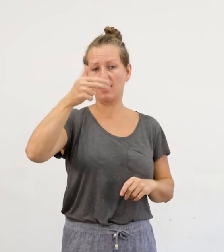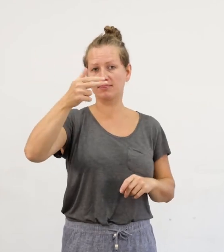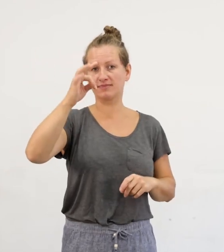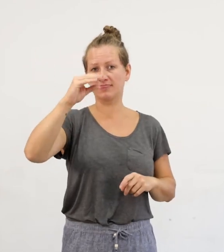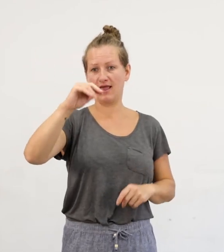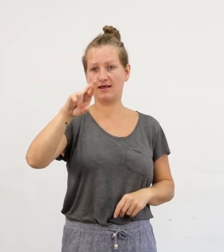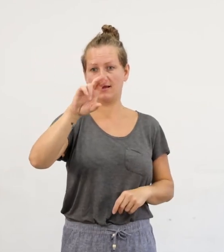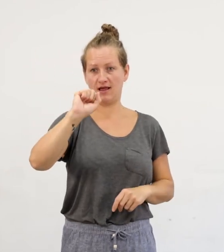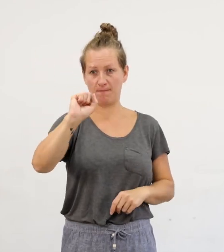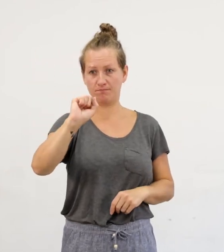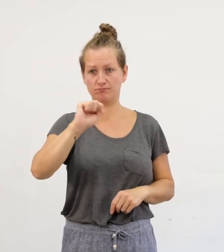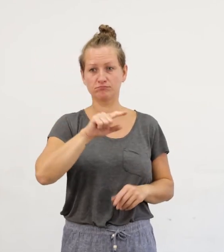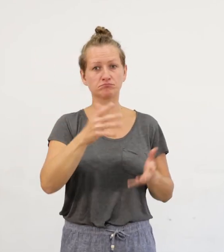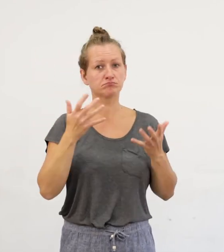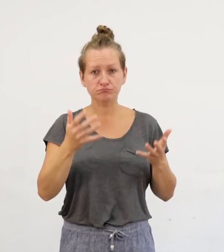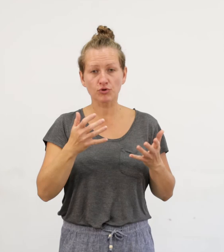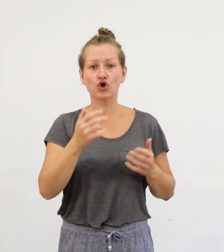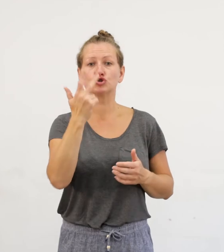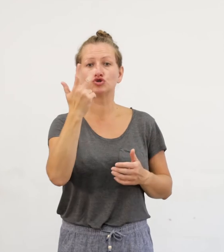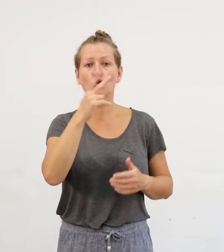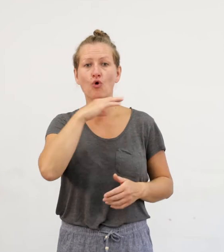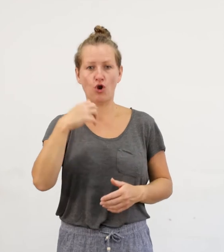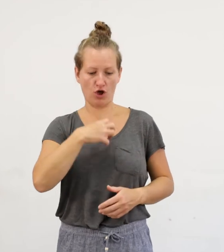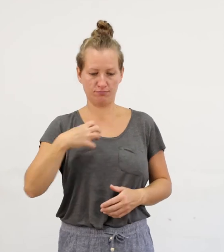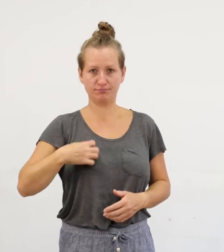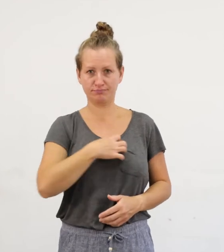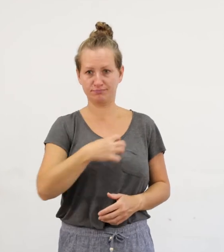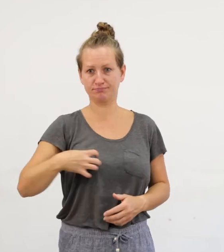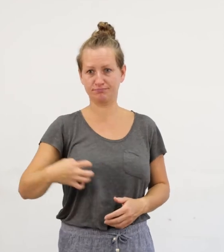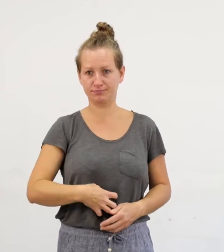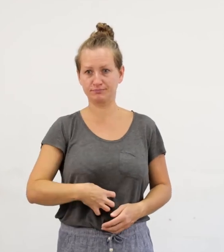Poniżej nałożono oznakę rozpoznawczą 18. pułku rozpoznawczego.